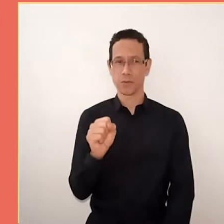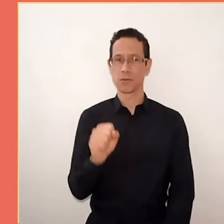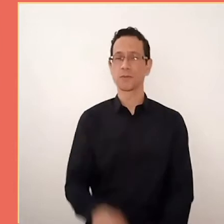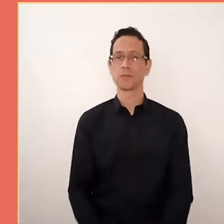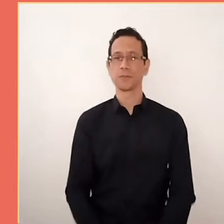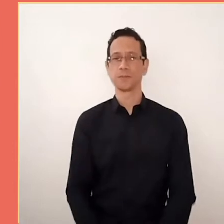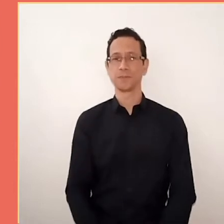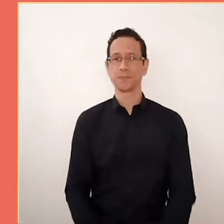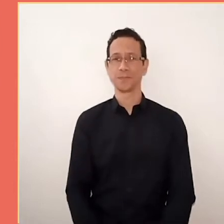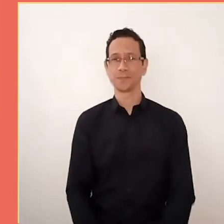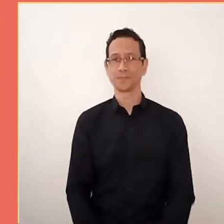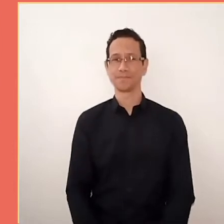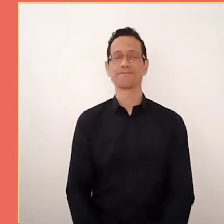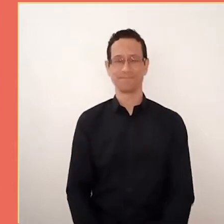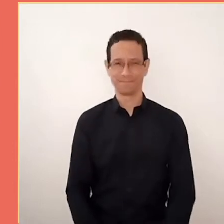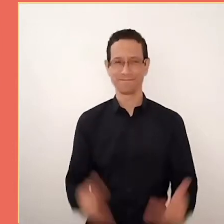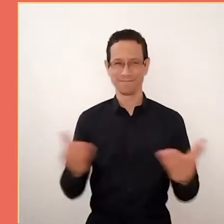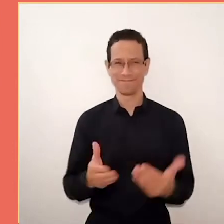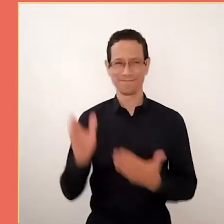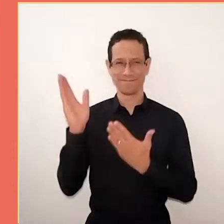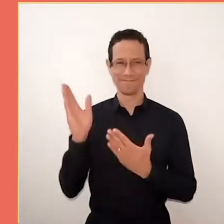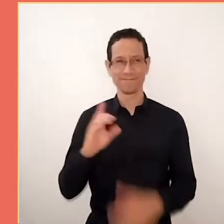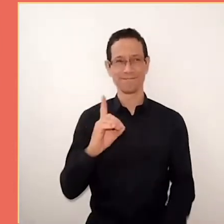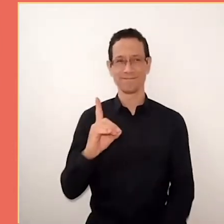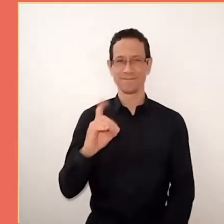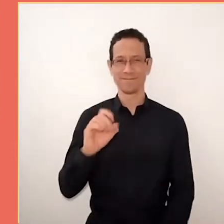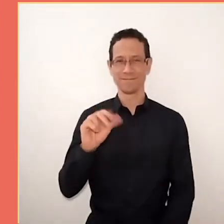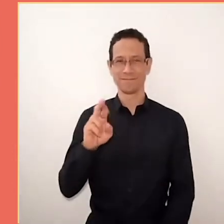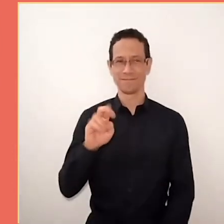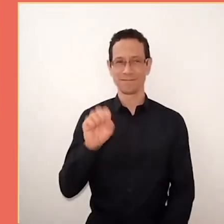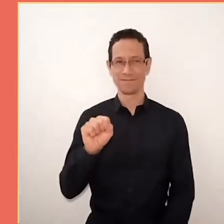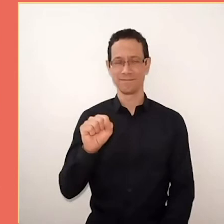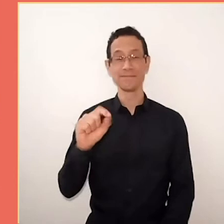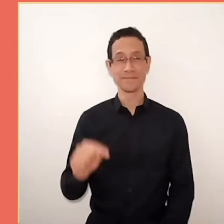Então, com vocês agora Dolores vai chamar a nossa próxima mesa.